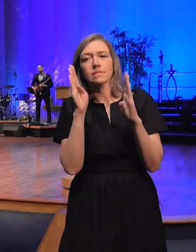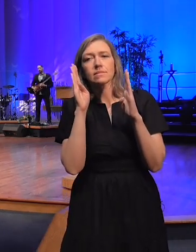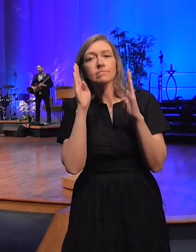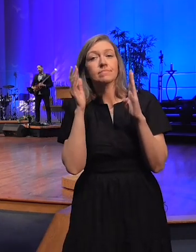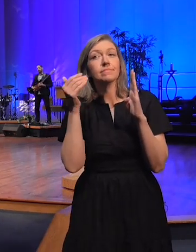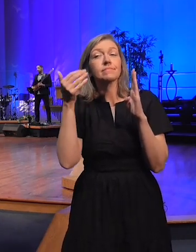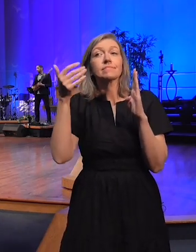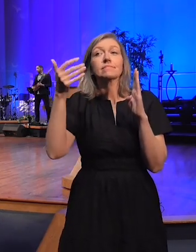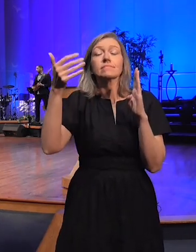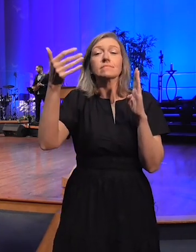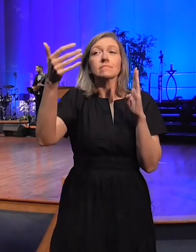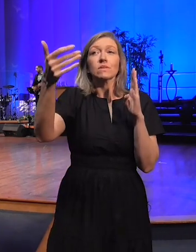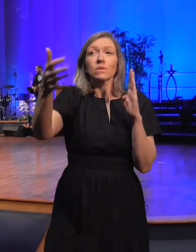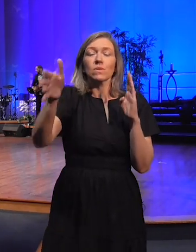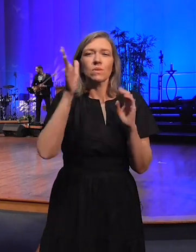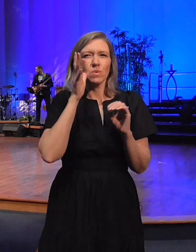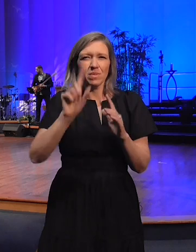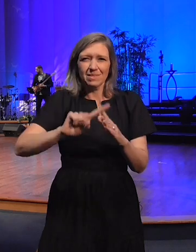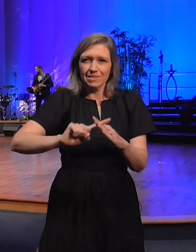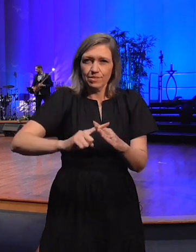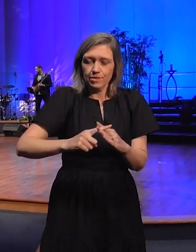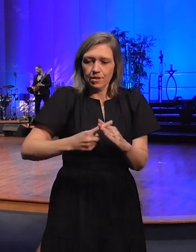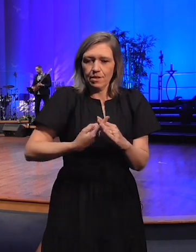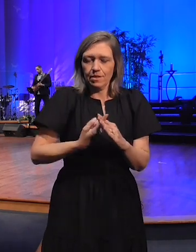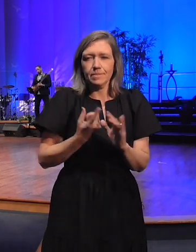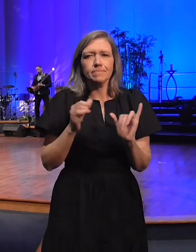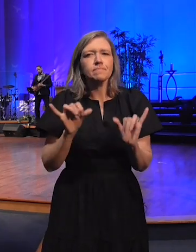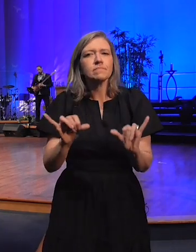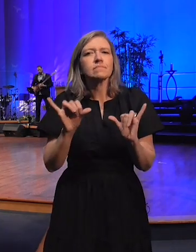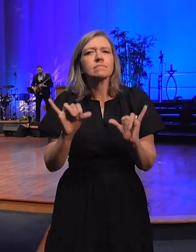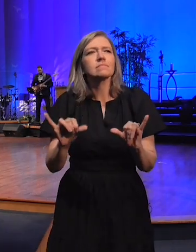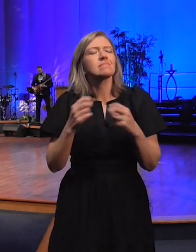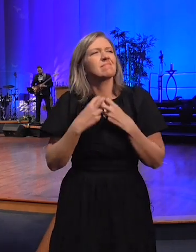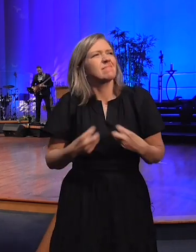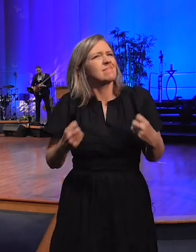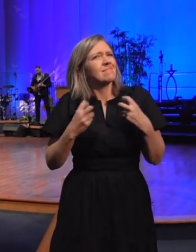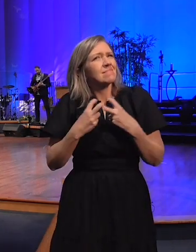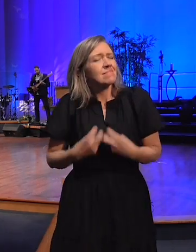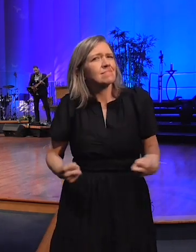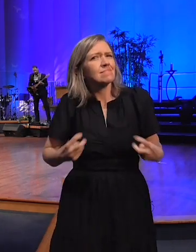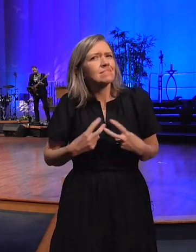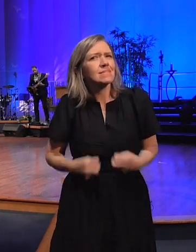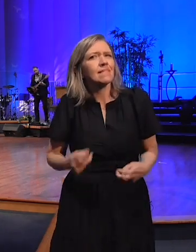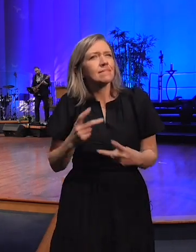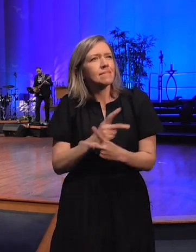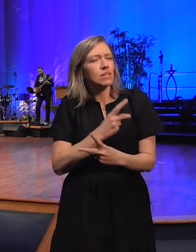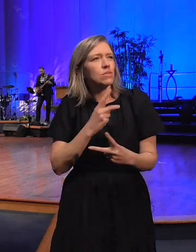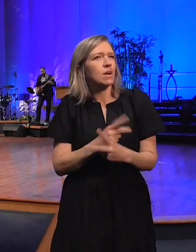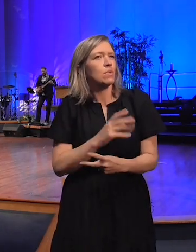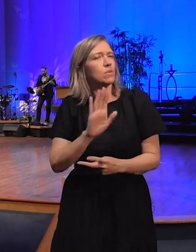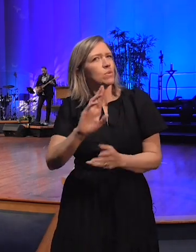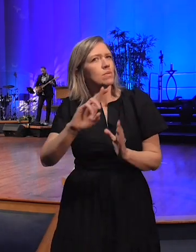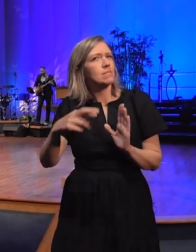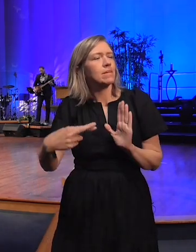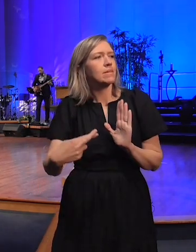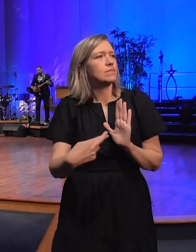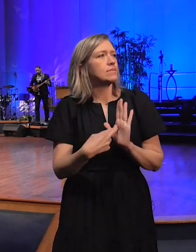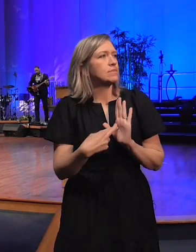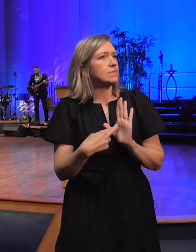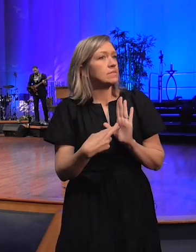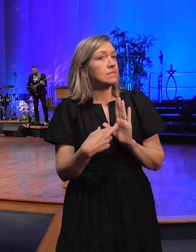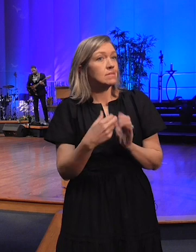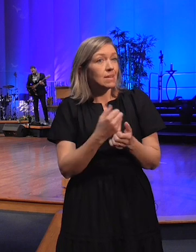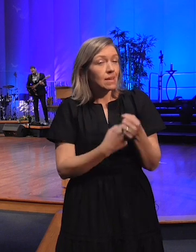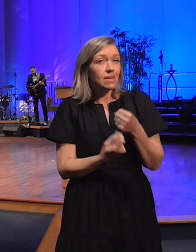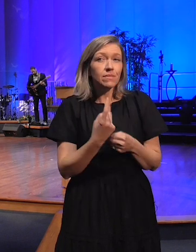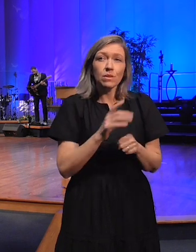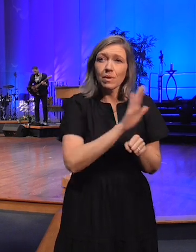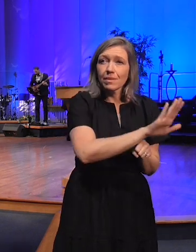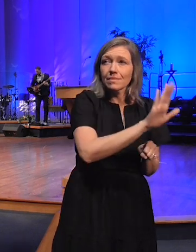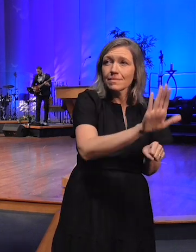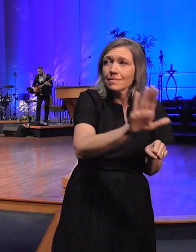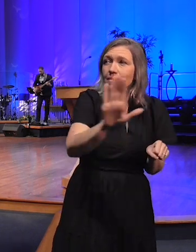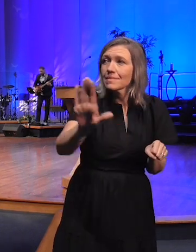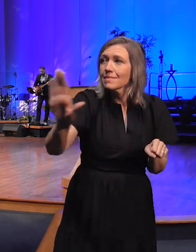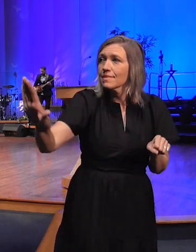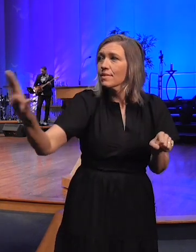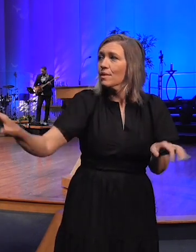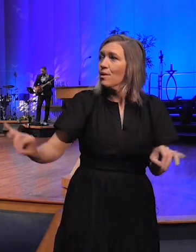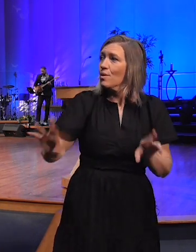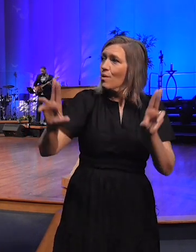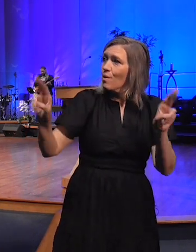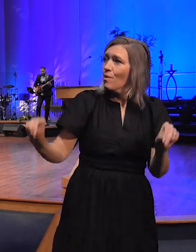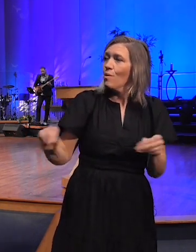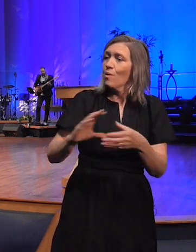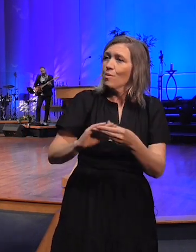pronto comenzarás a descubrir tu parte, todos tocan una tecla y hay